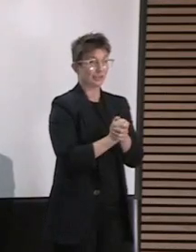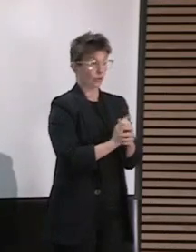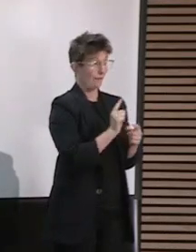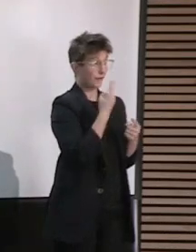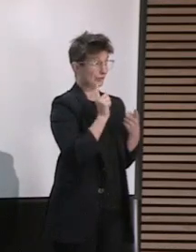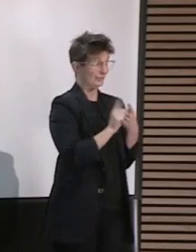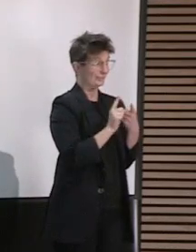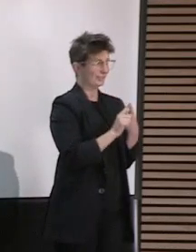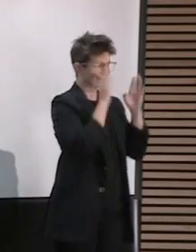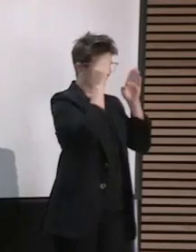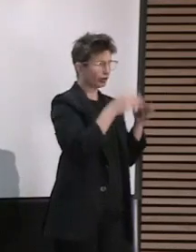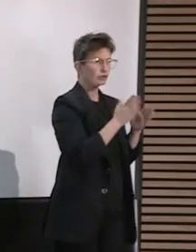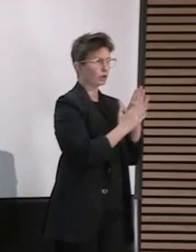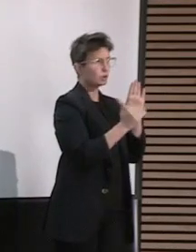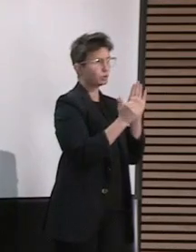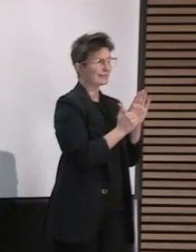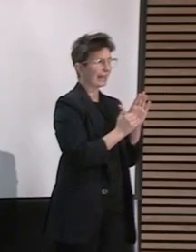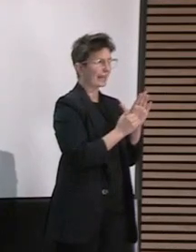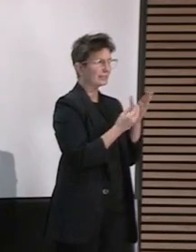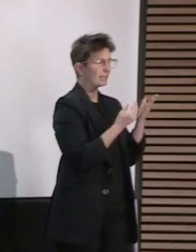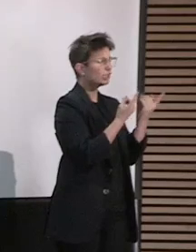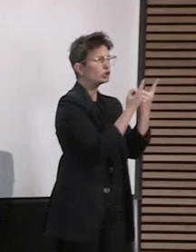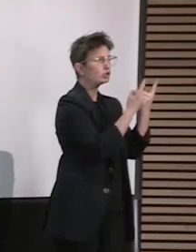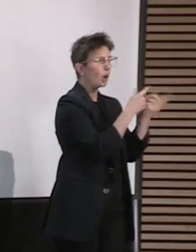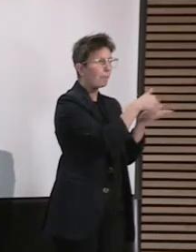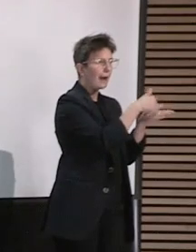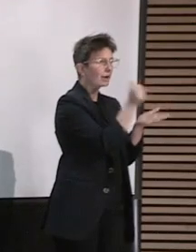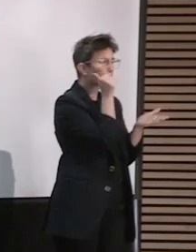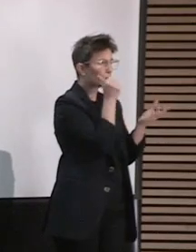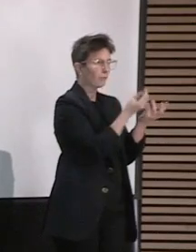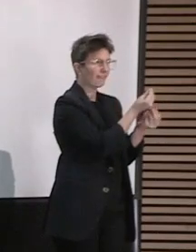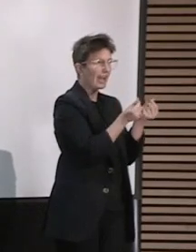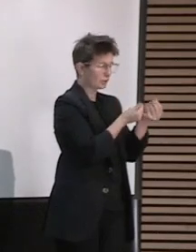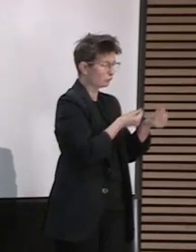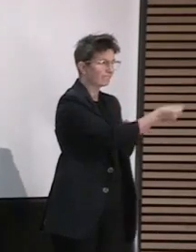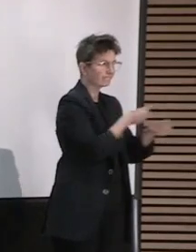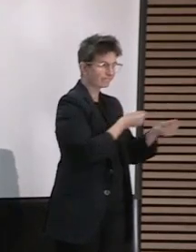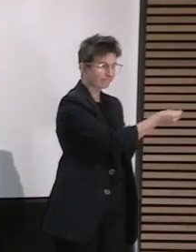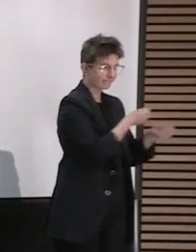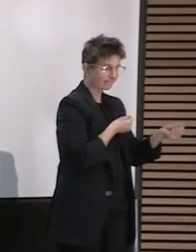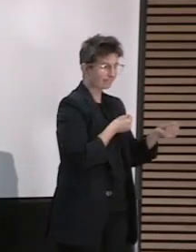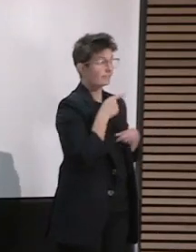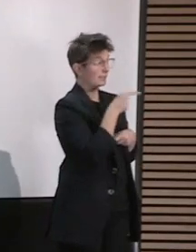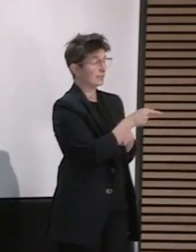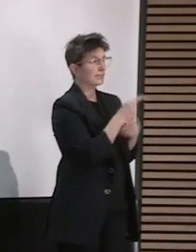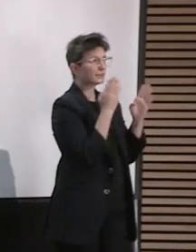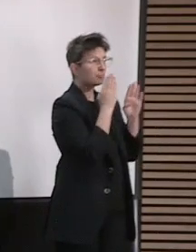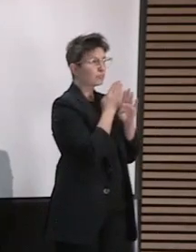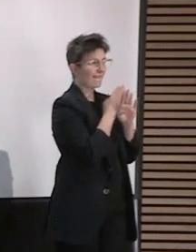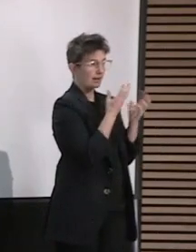mua whiwhi tatou ki nga paatai.